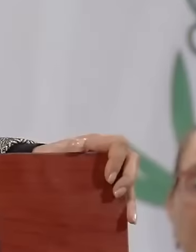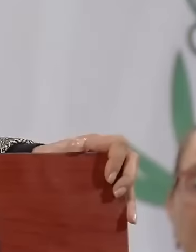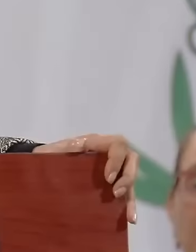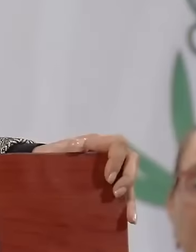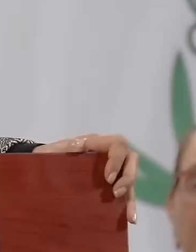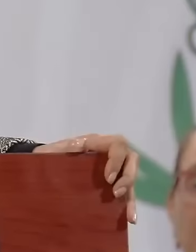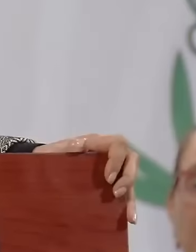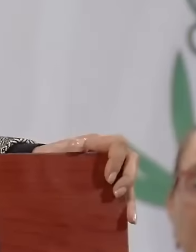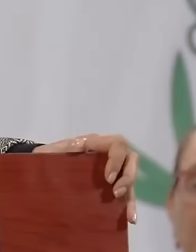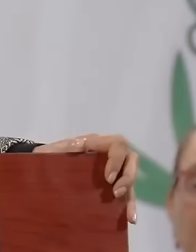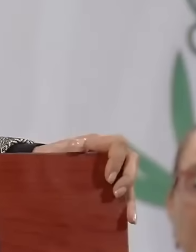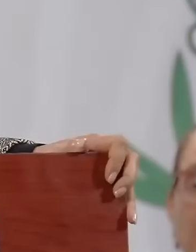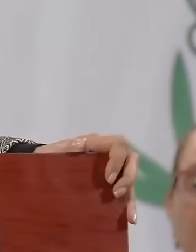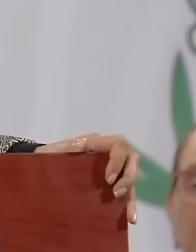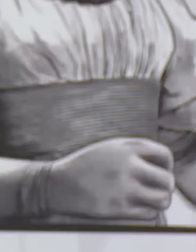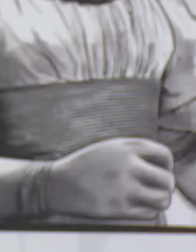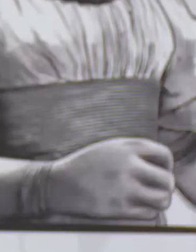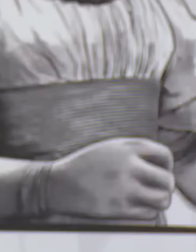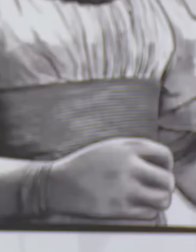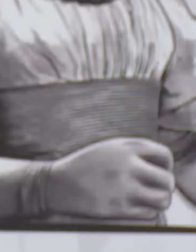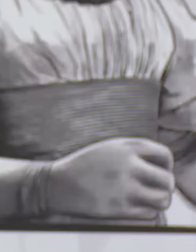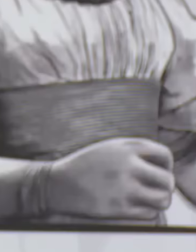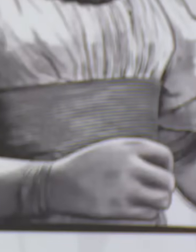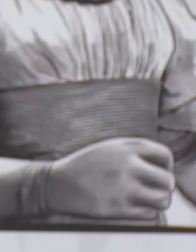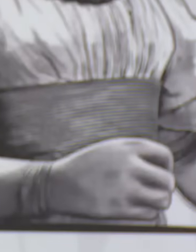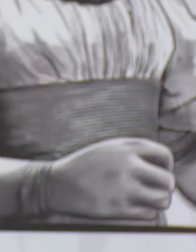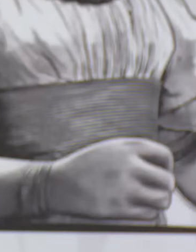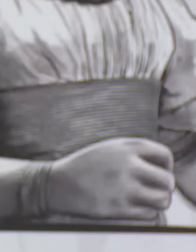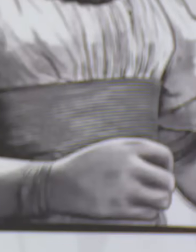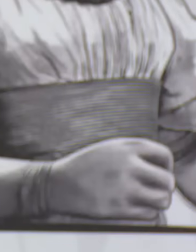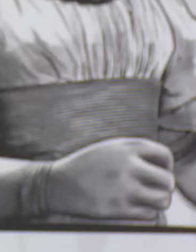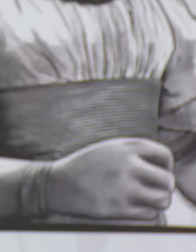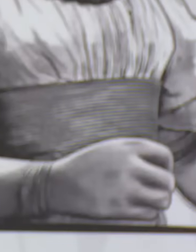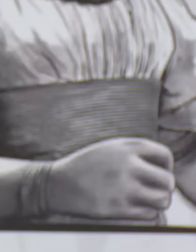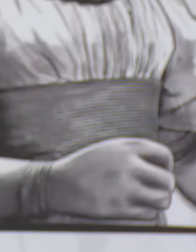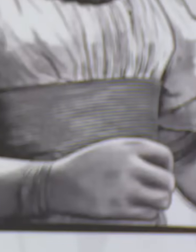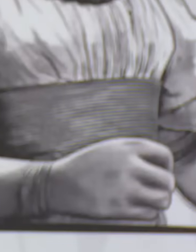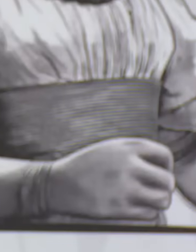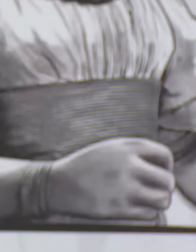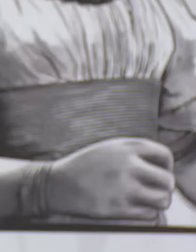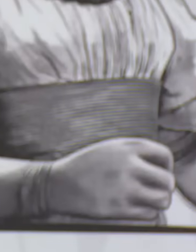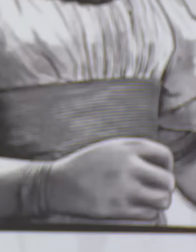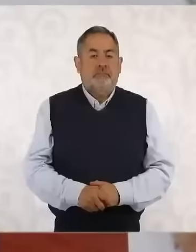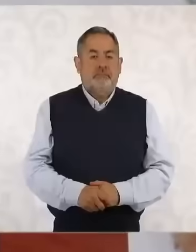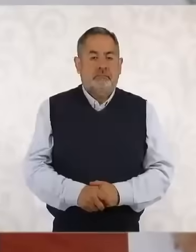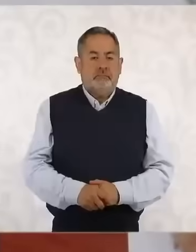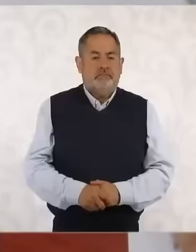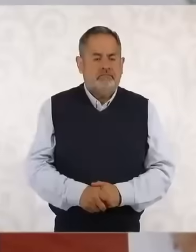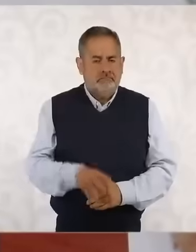iba a trabajar con los compradores de estas eh de estos granos para que también aportaran una parte.